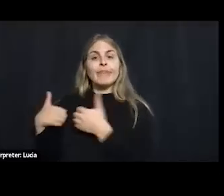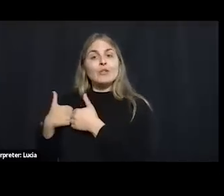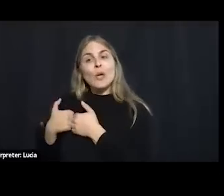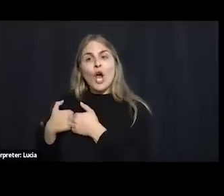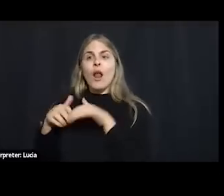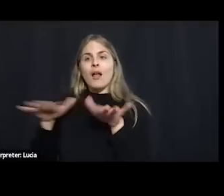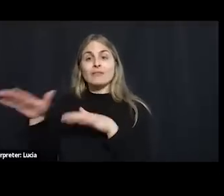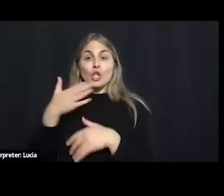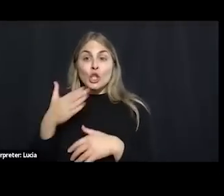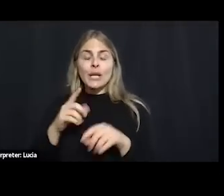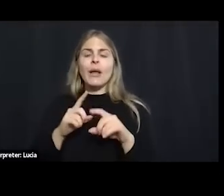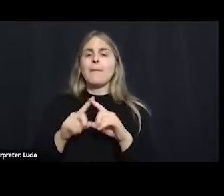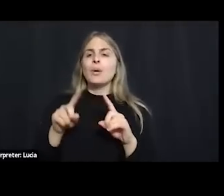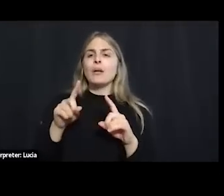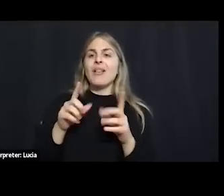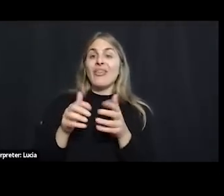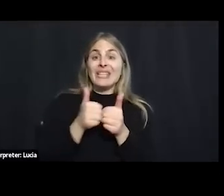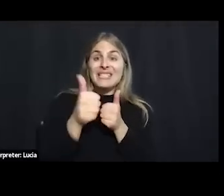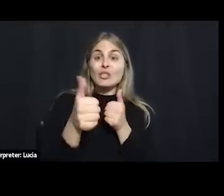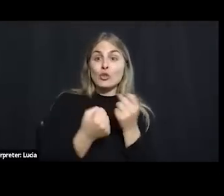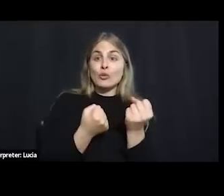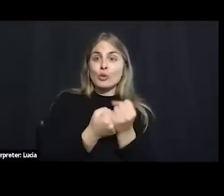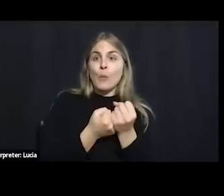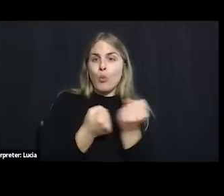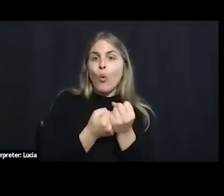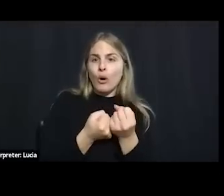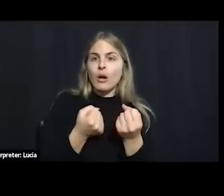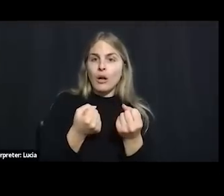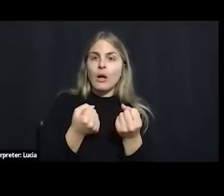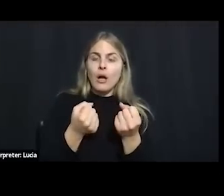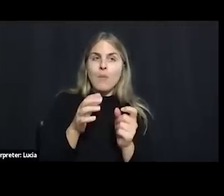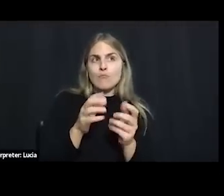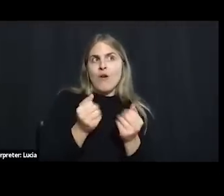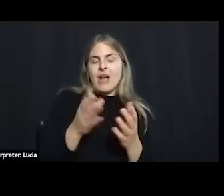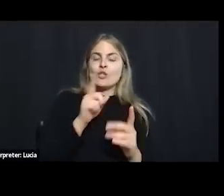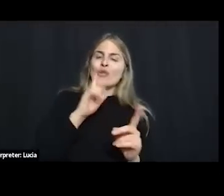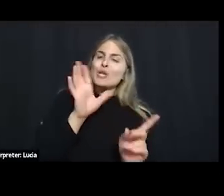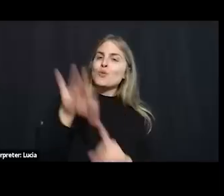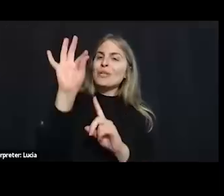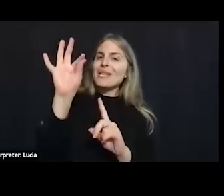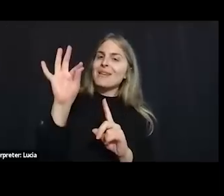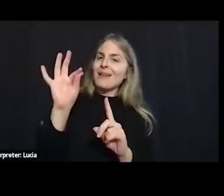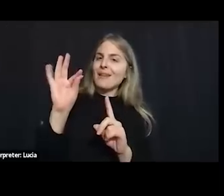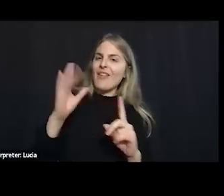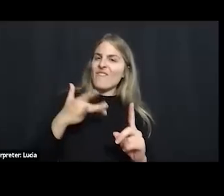pero en realidad los apoyos distales podían predecir una variación única en el sentido de comunidad por encima del apoyo tradicional.